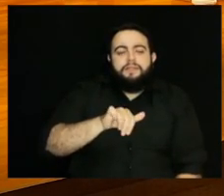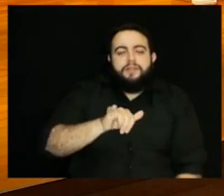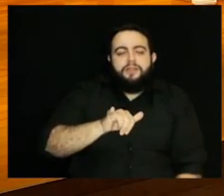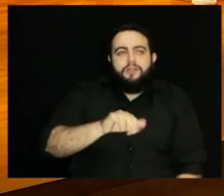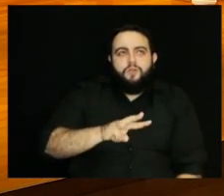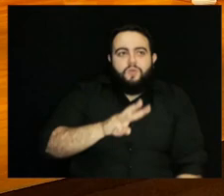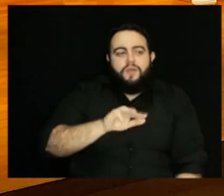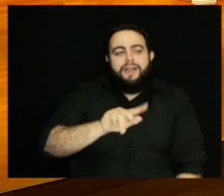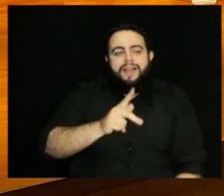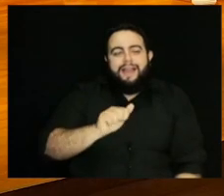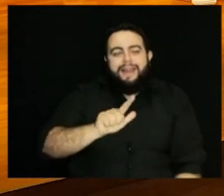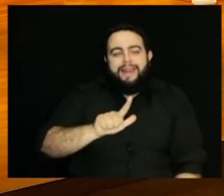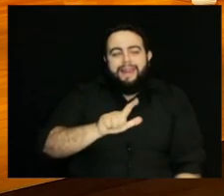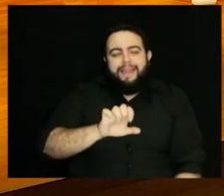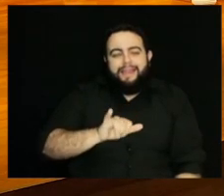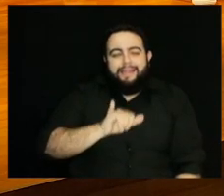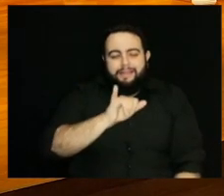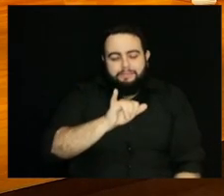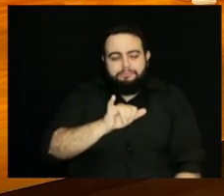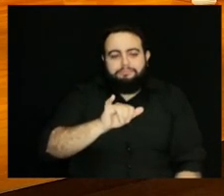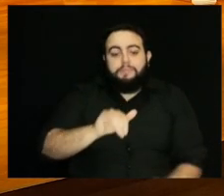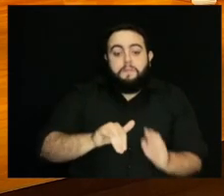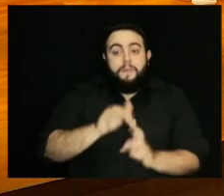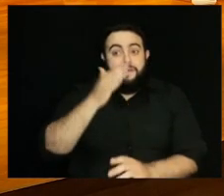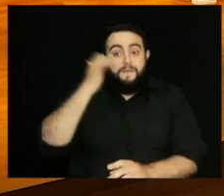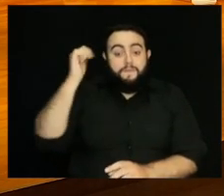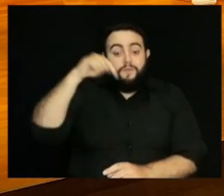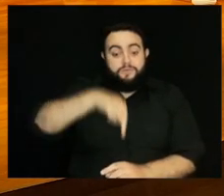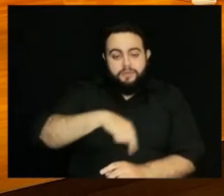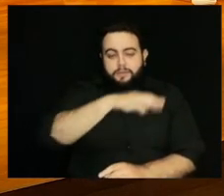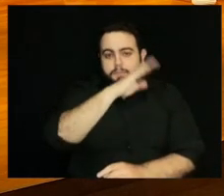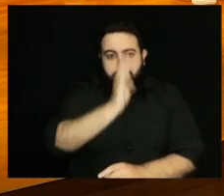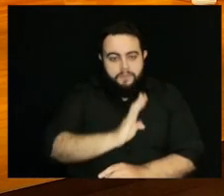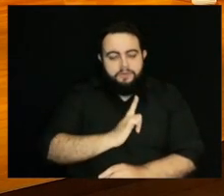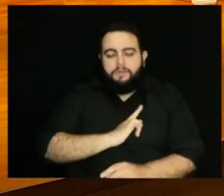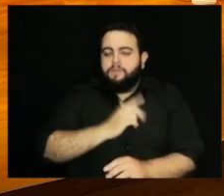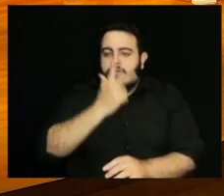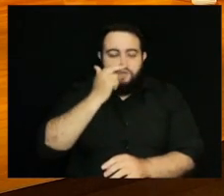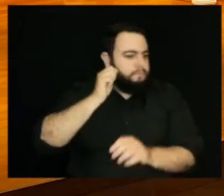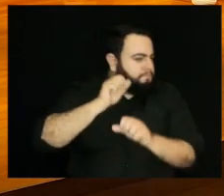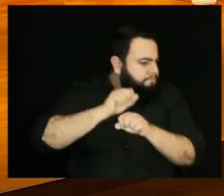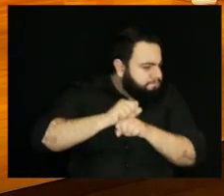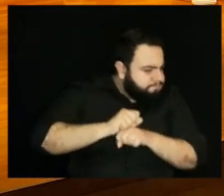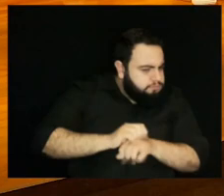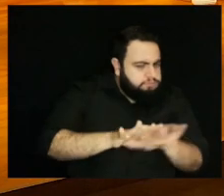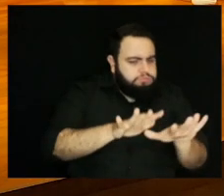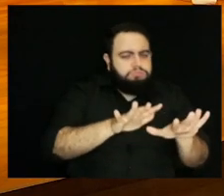mais do que no nos Estados Unidos, entre o sucesso gigantesco dessa primeira geração (Chucky